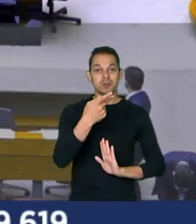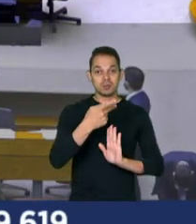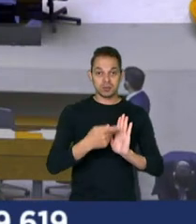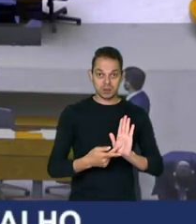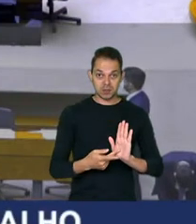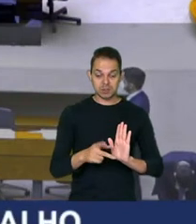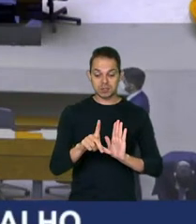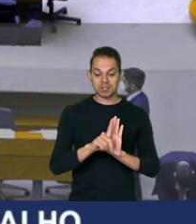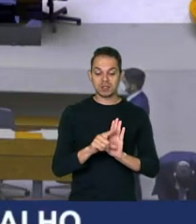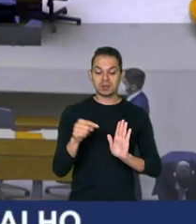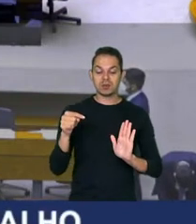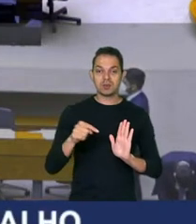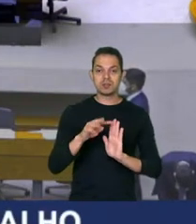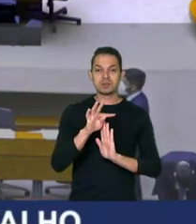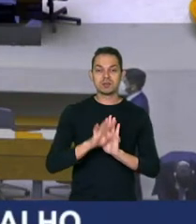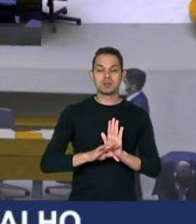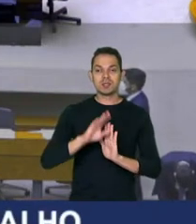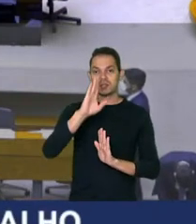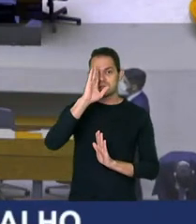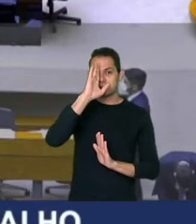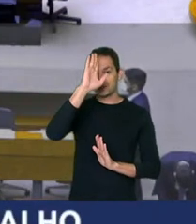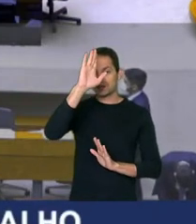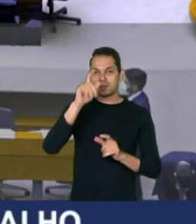JÁ VOTARAM. ESSE PROJETO, O TEXTO PRINCIPAL DESSE PROJETO VÊ QUE OS CASSINOS PODERÃO